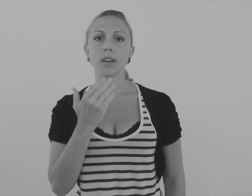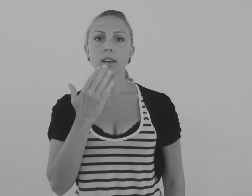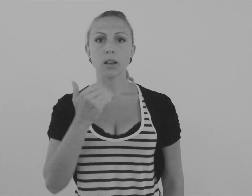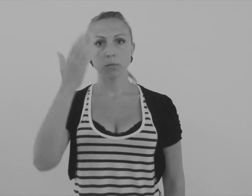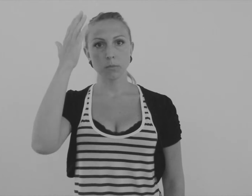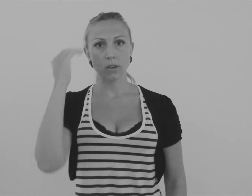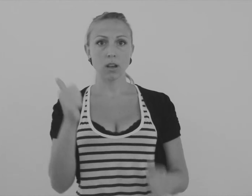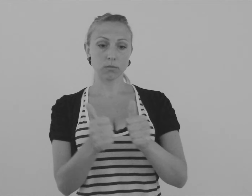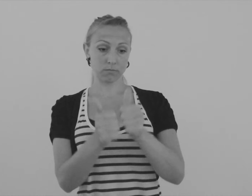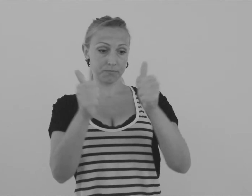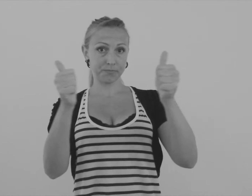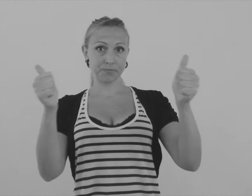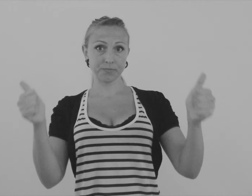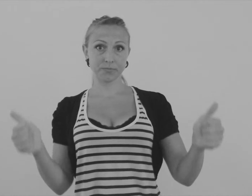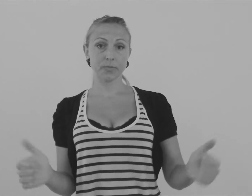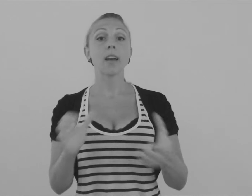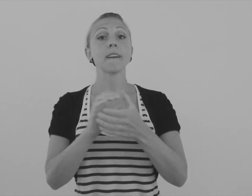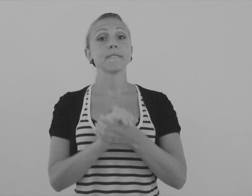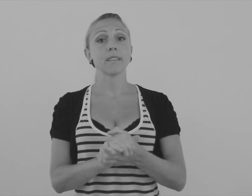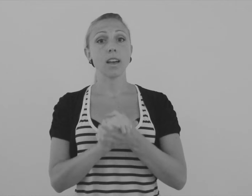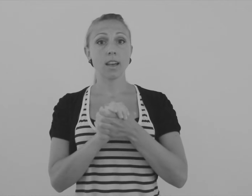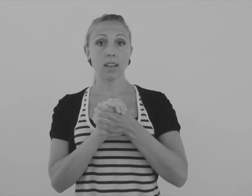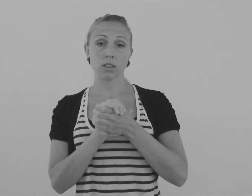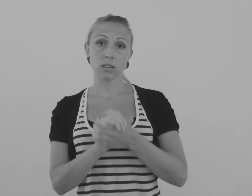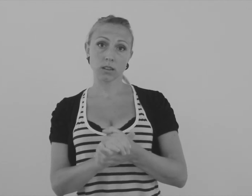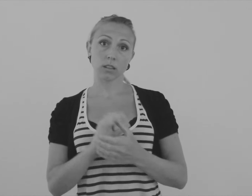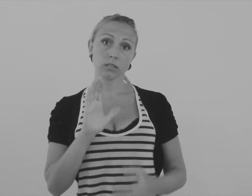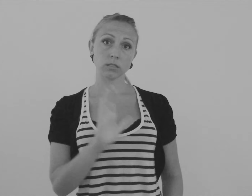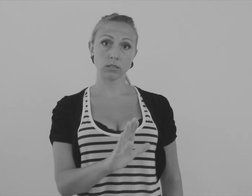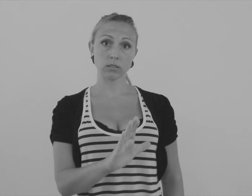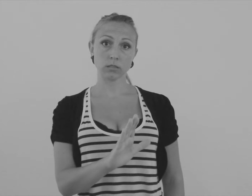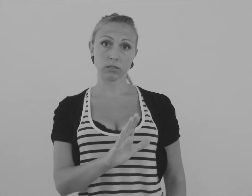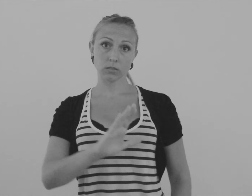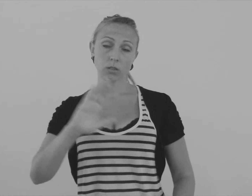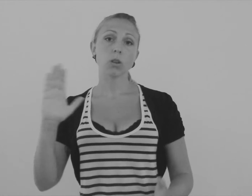Vem kan skiljas från vännen sin